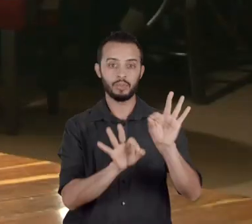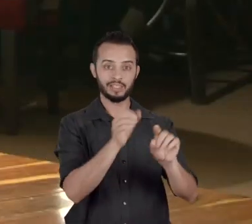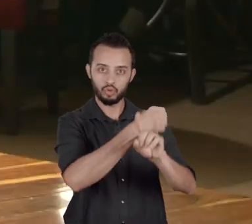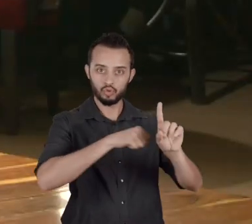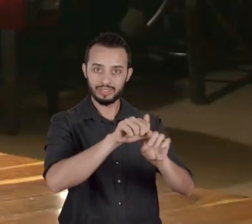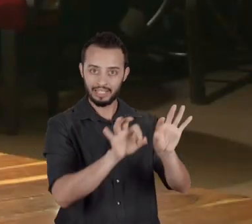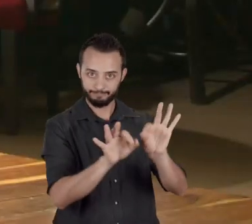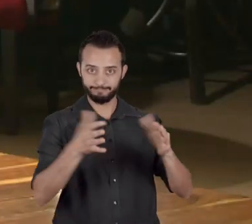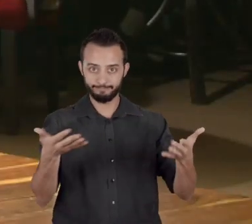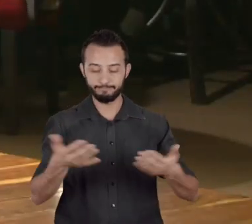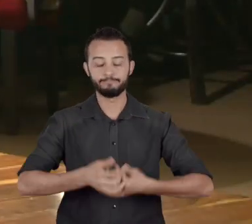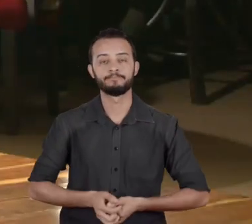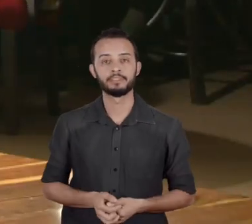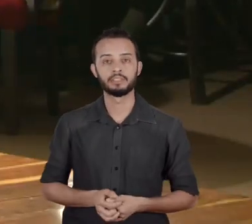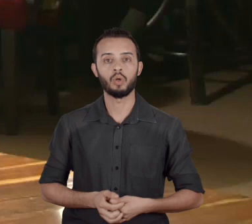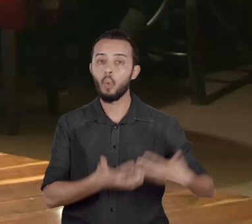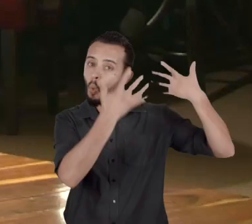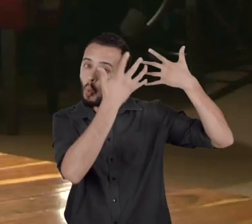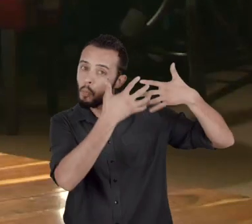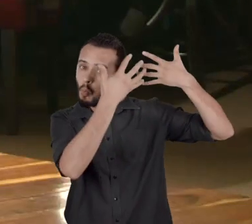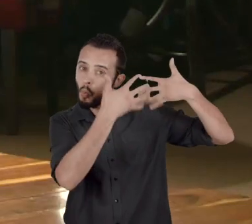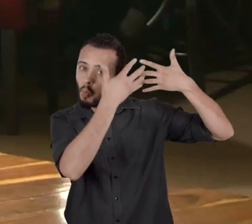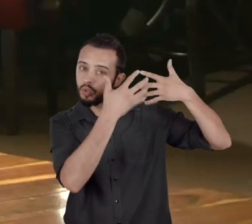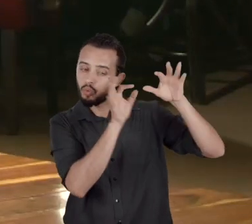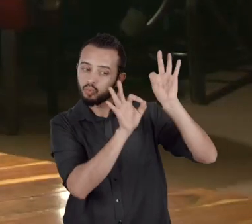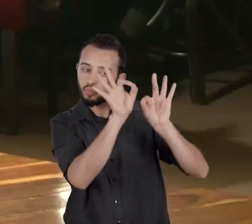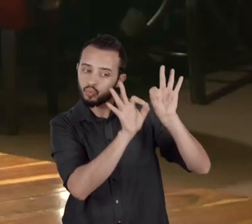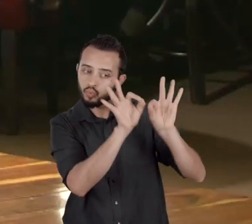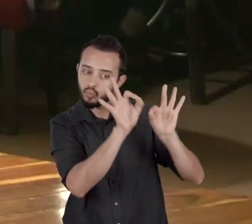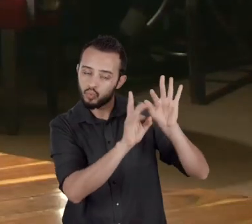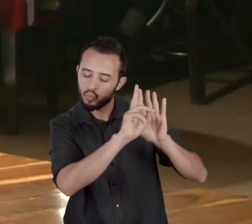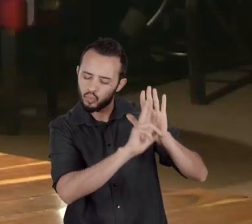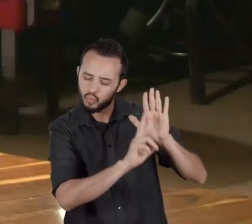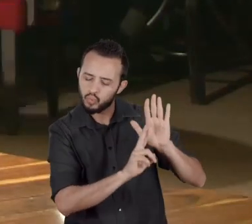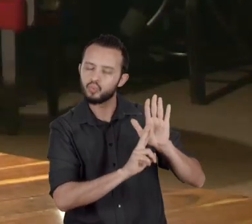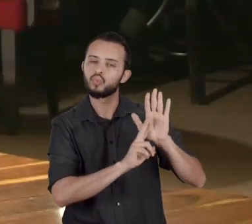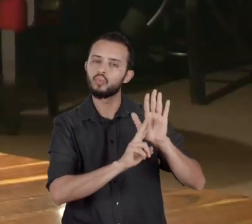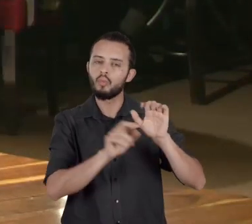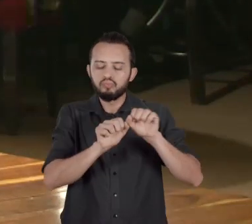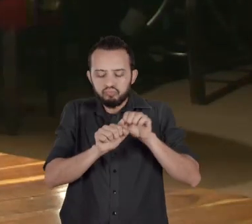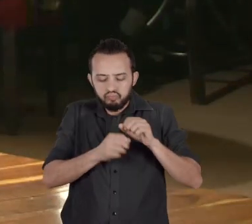Você tem um modelo de racionalidade que vai se espraiando em todas as esferas da vida.